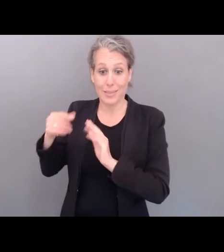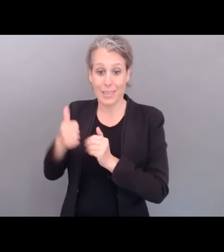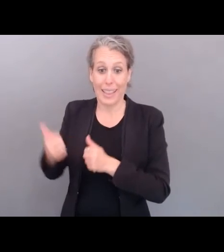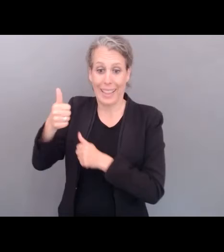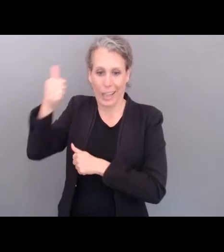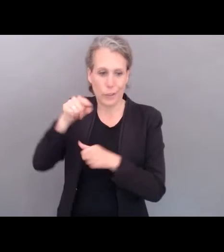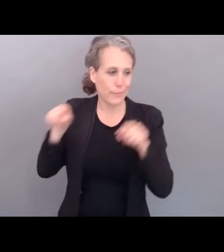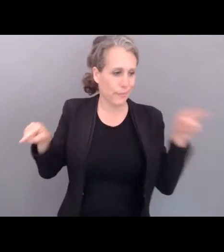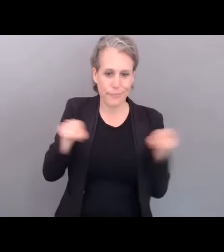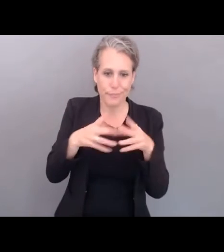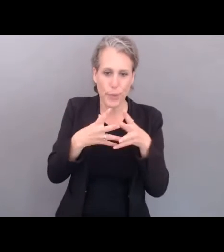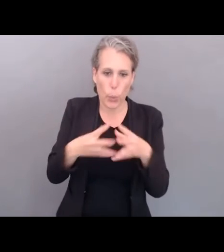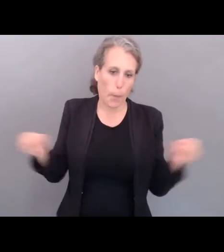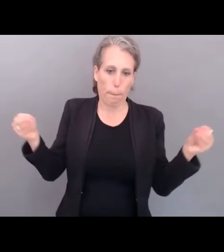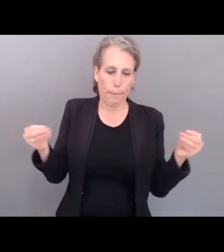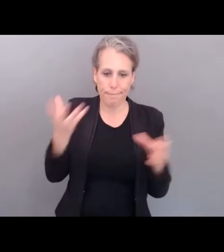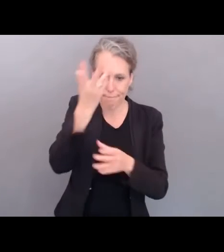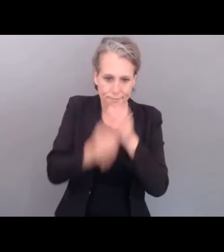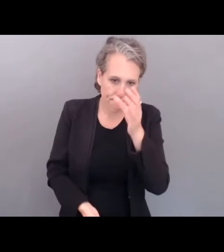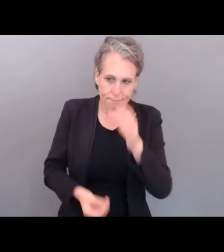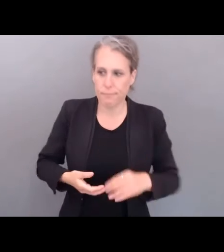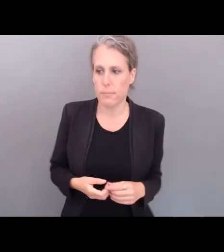derechos, por lo que se está creando una brecha entre los líderes y los líderes políticos.